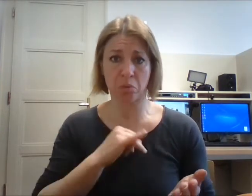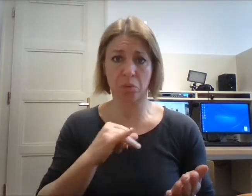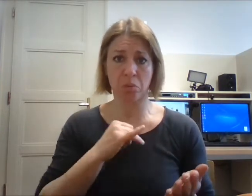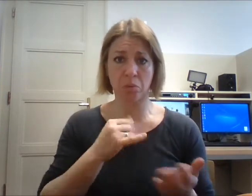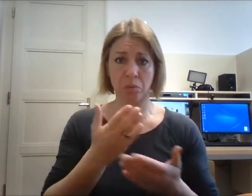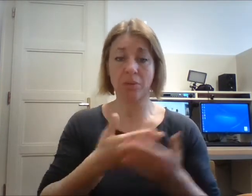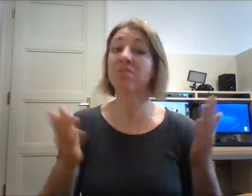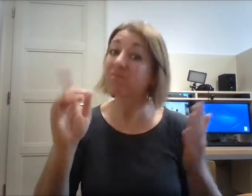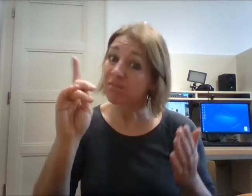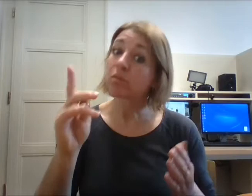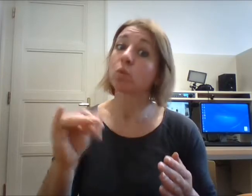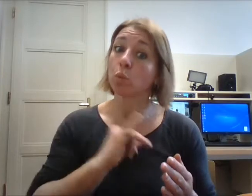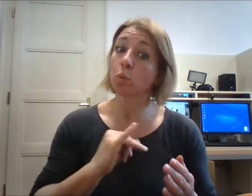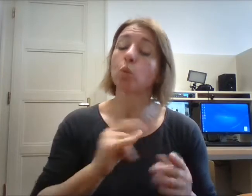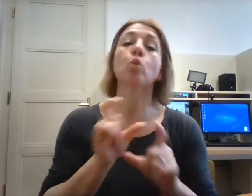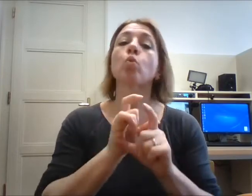Že to zavání nudou? Vůbec ne!